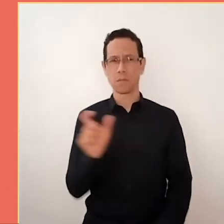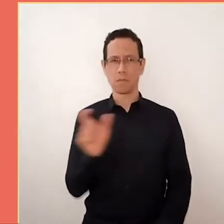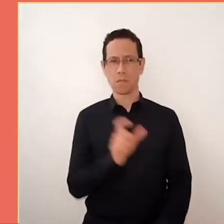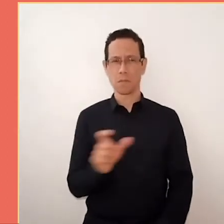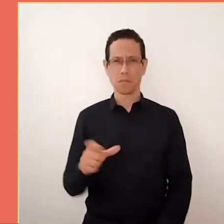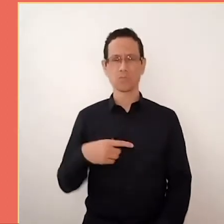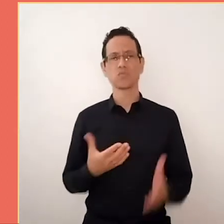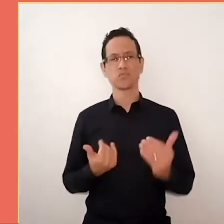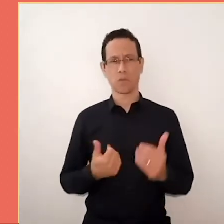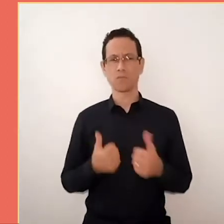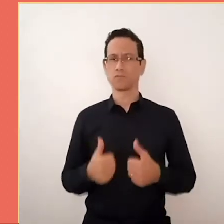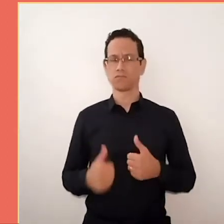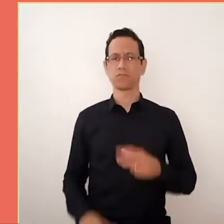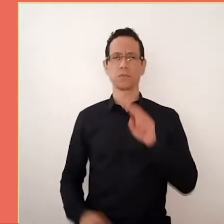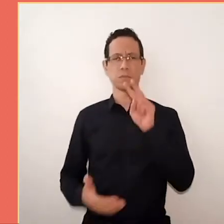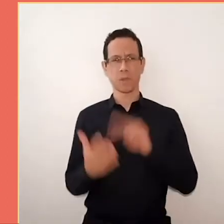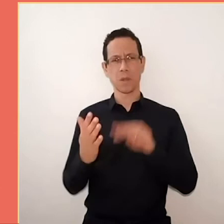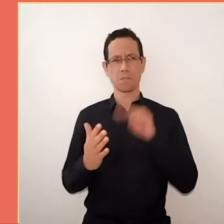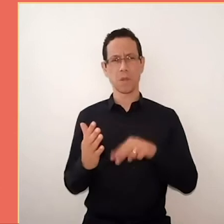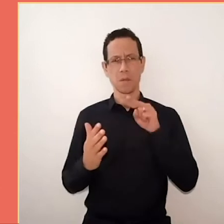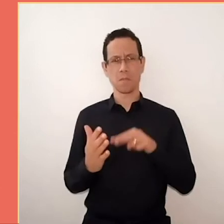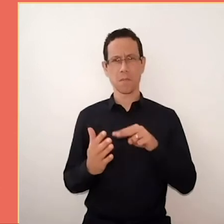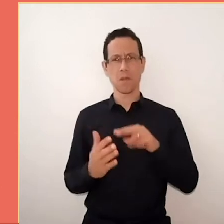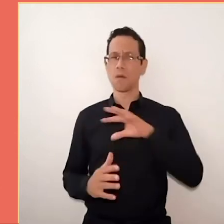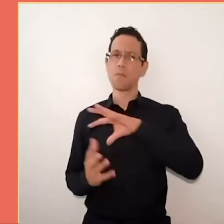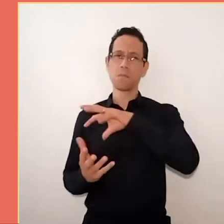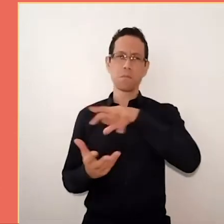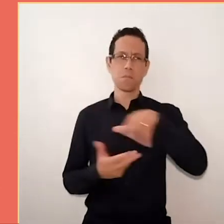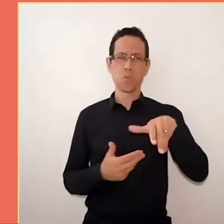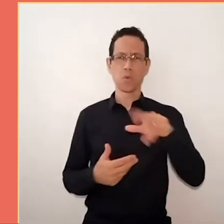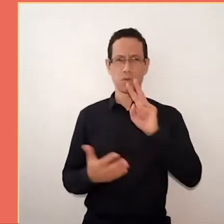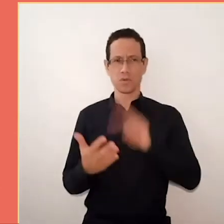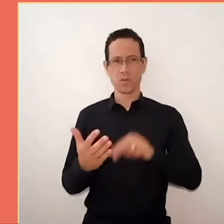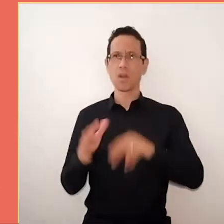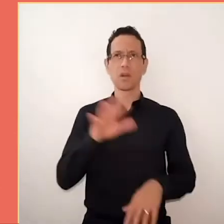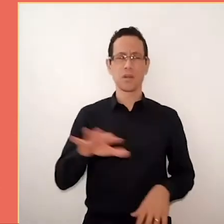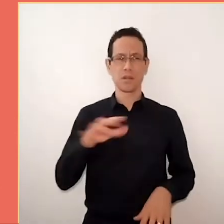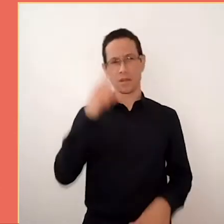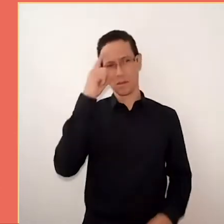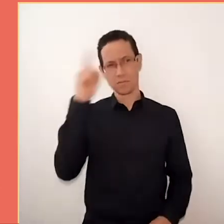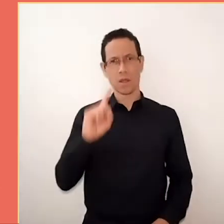o tempo de escolarização, mas eles não estão lendo o mundo, por isso eu volto pra Paulo Freire, do que adianta a leitura da palavra,